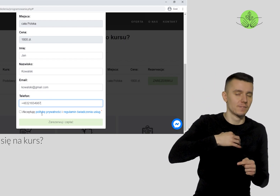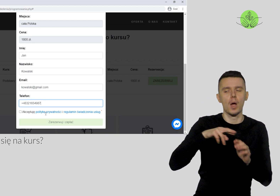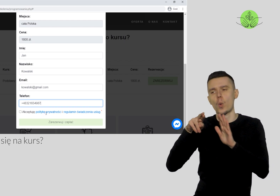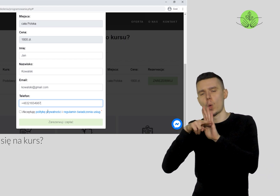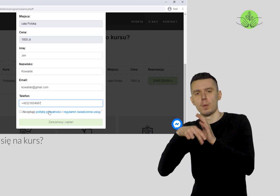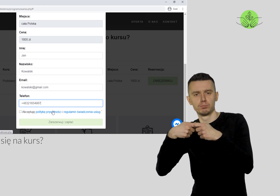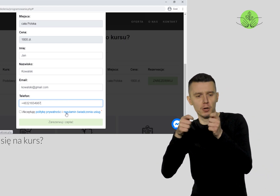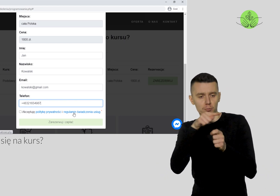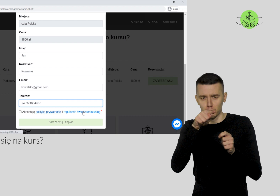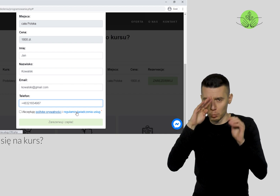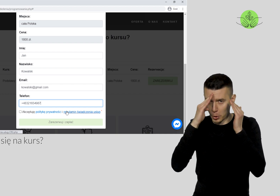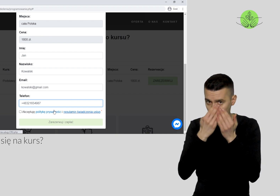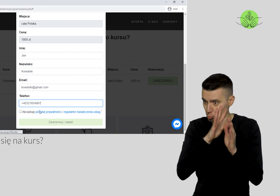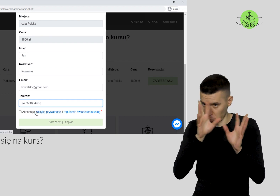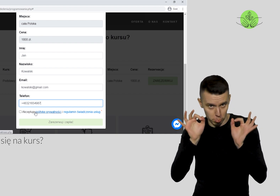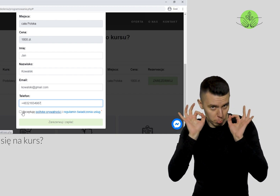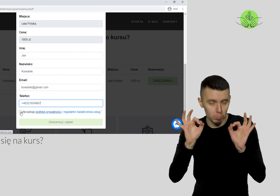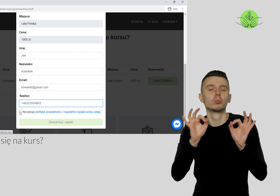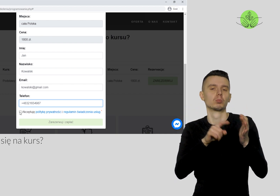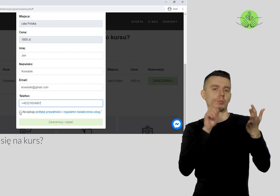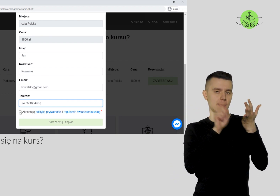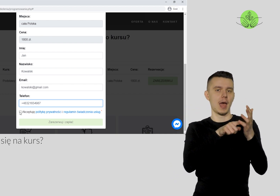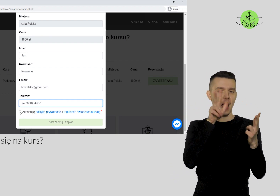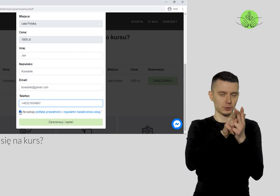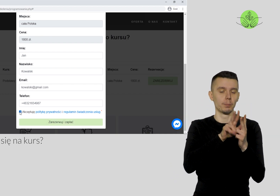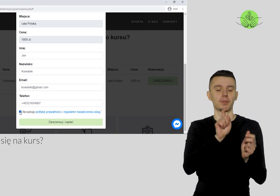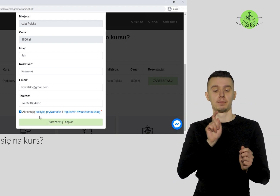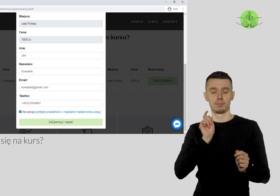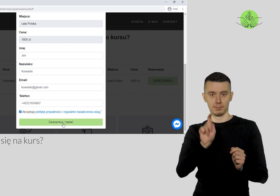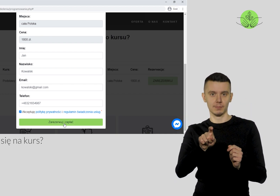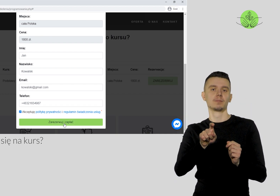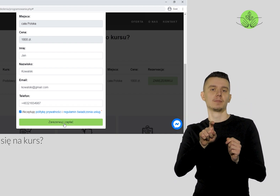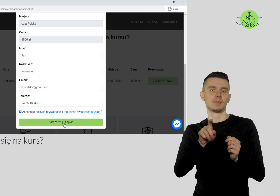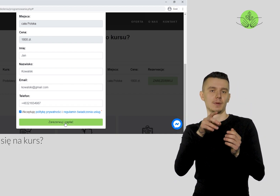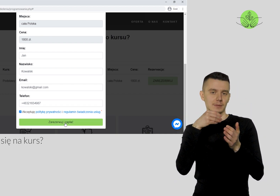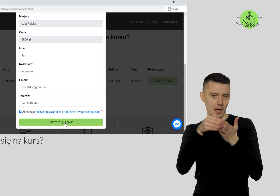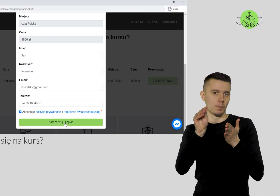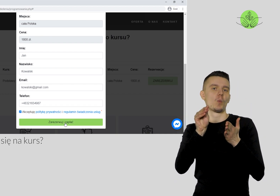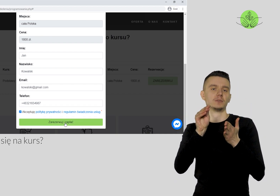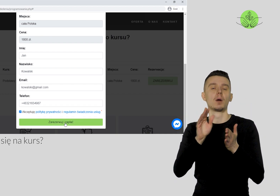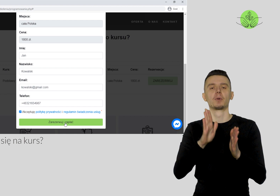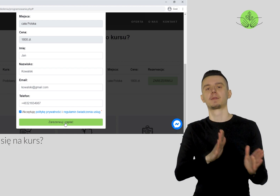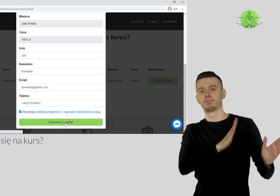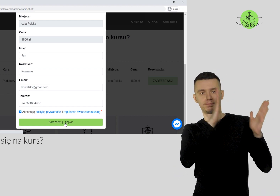i regulaminu świadczenia usług (z którymi zapoznaj się wcześniej). Jeśli zaznaczyłeś/aś akceptację, to kliknij "Zarezerwuj i zapłać".